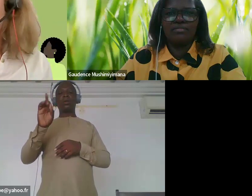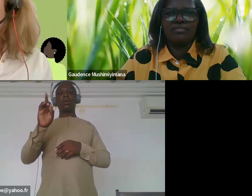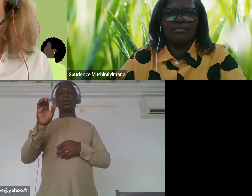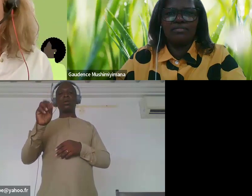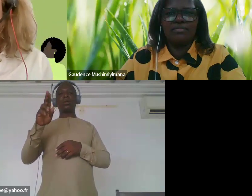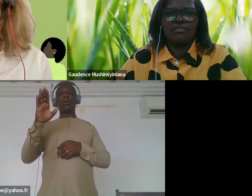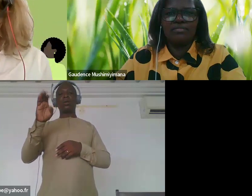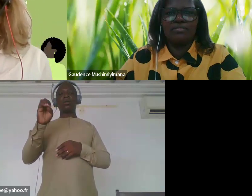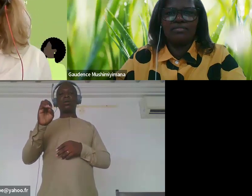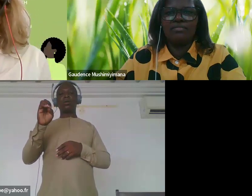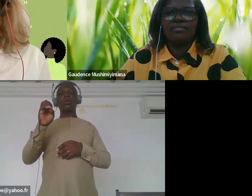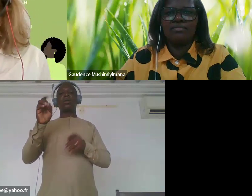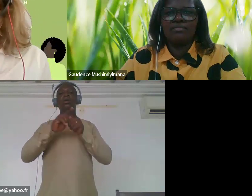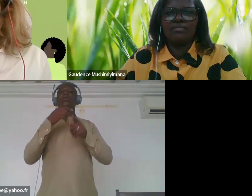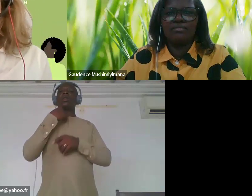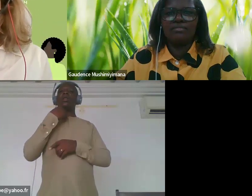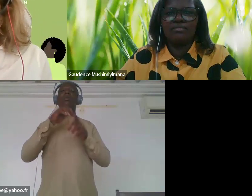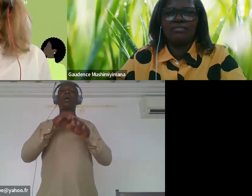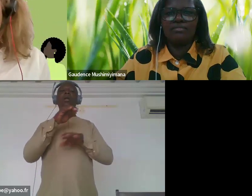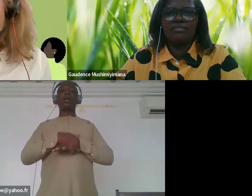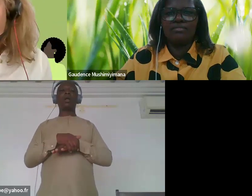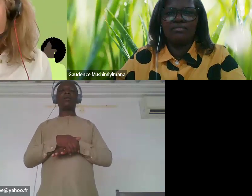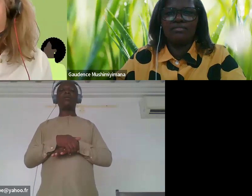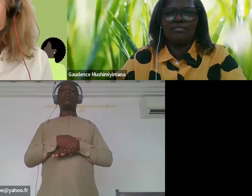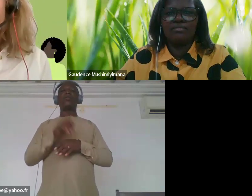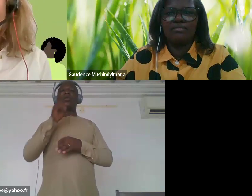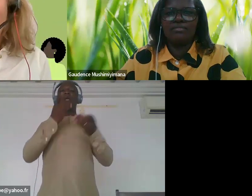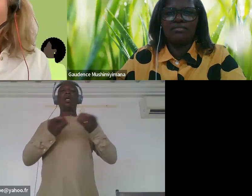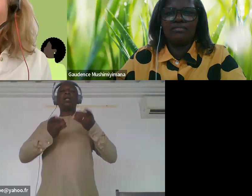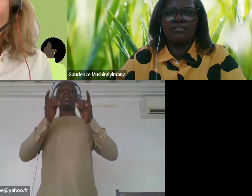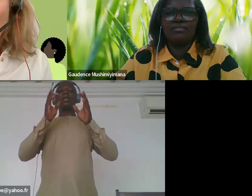t'exprimeras en anglais tu es la directrice